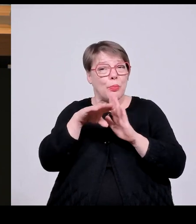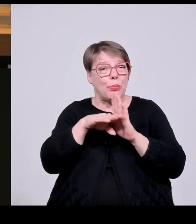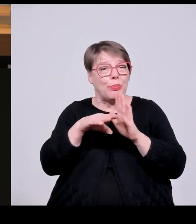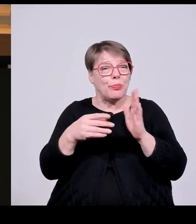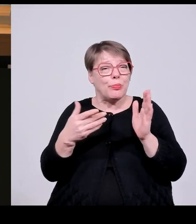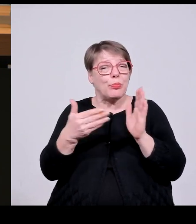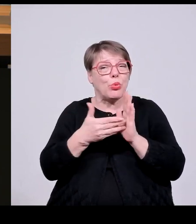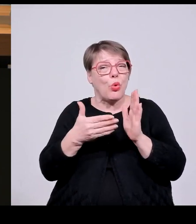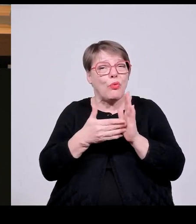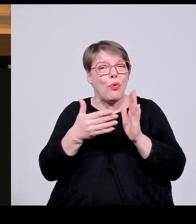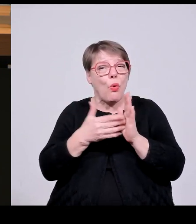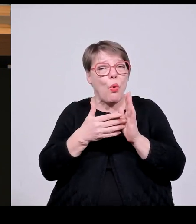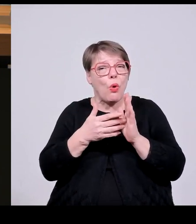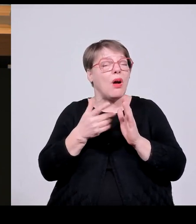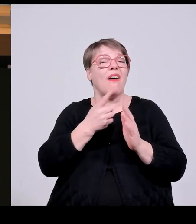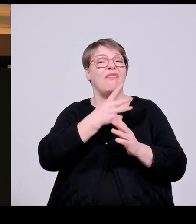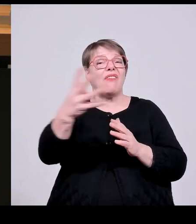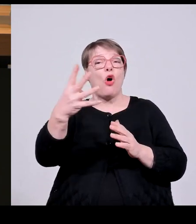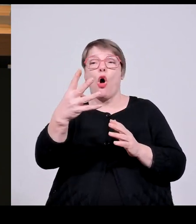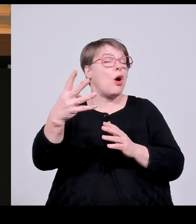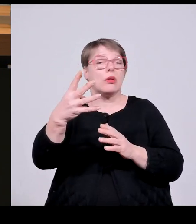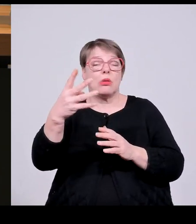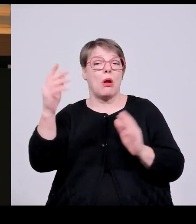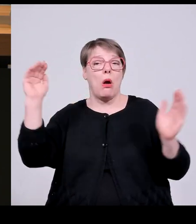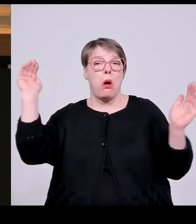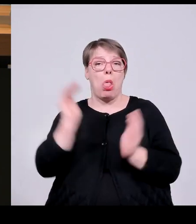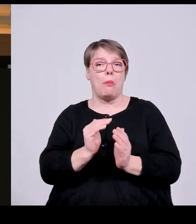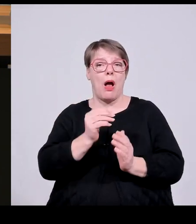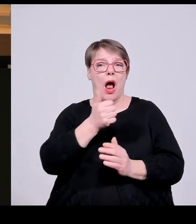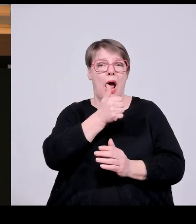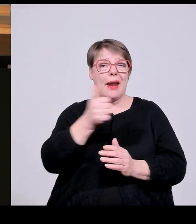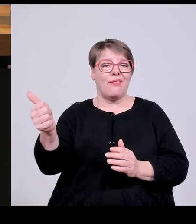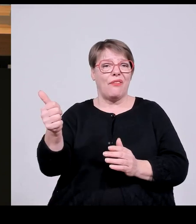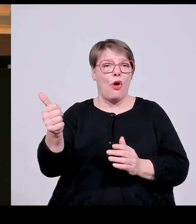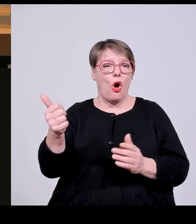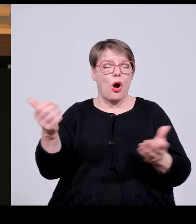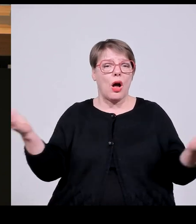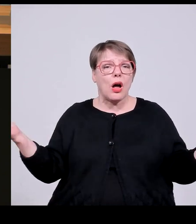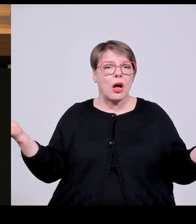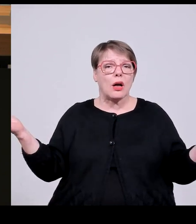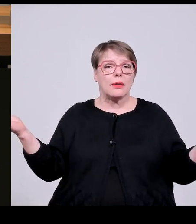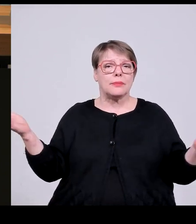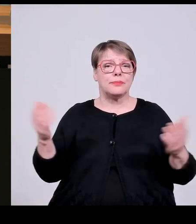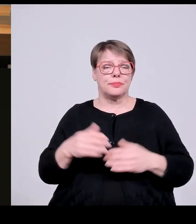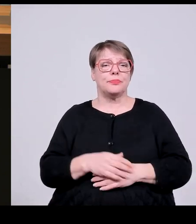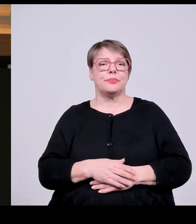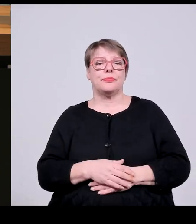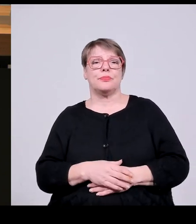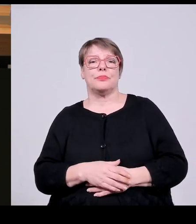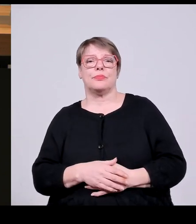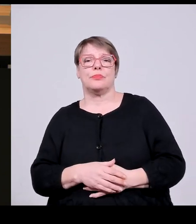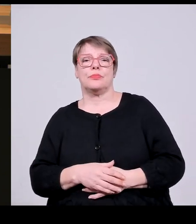Das Vergaberecht wird eingeschränkt. Wir würden immer empfehlen, dass wir dann das Vergaberecht des Bundes